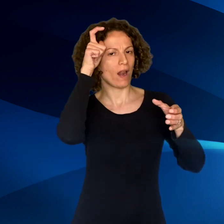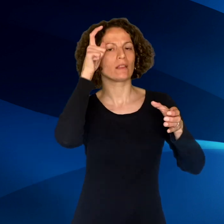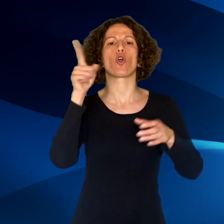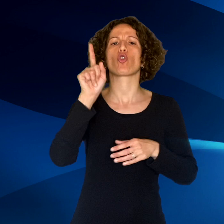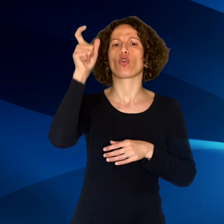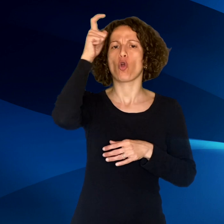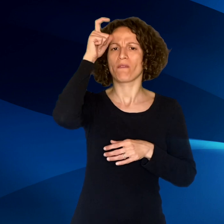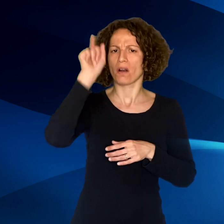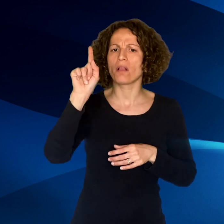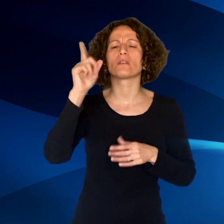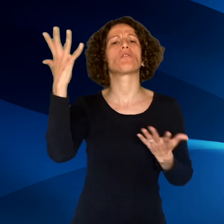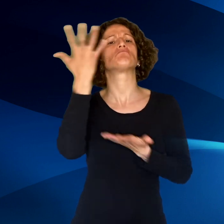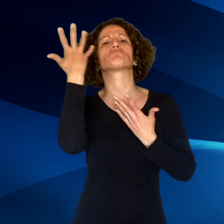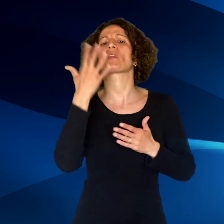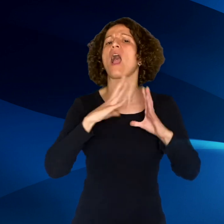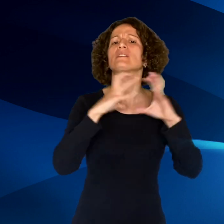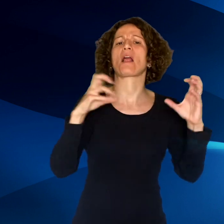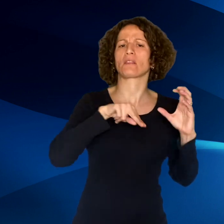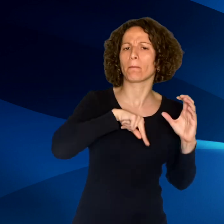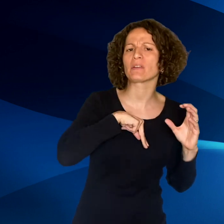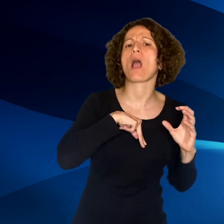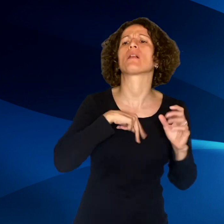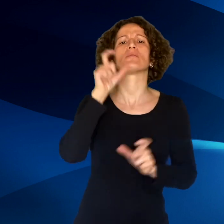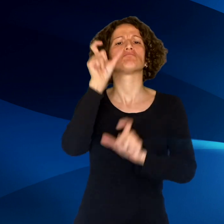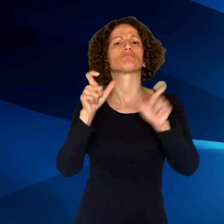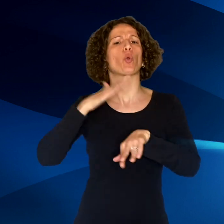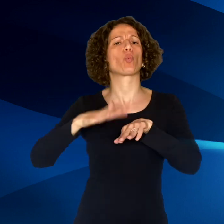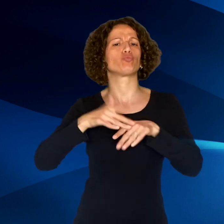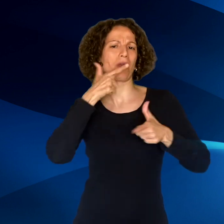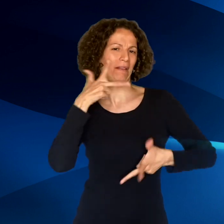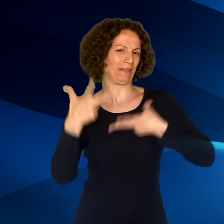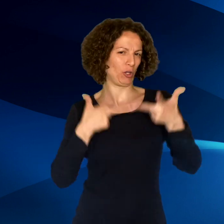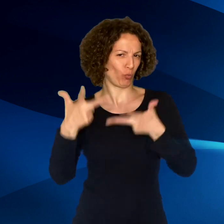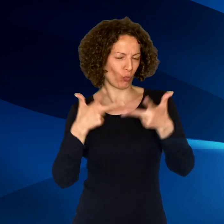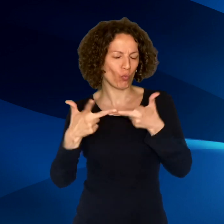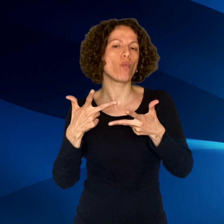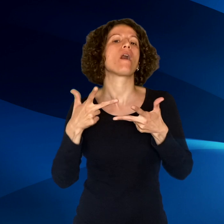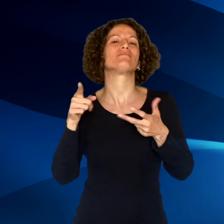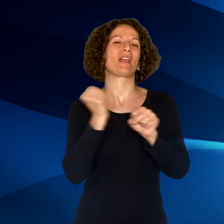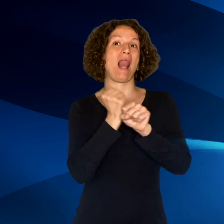Le Istituzioni, gli enti e associazioni, così come le aziende private e i singoli individui con elevata competenza in lingua dei segni,